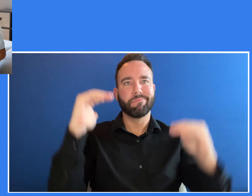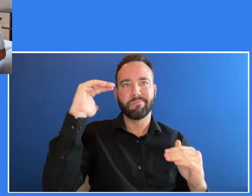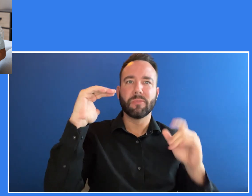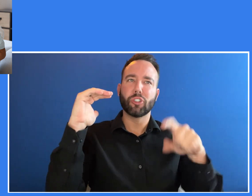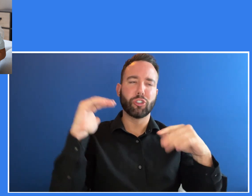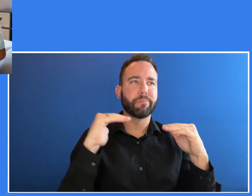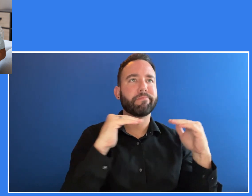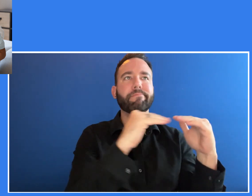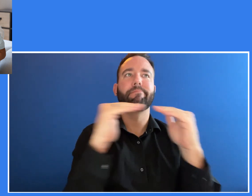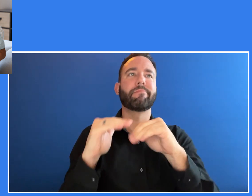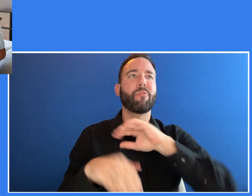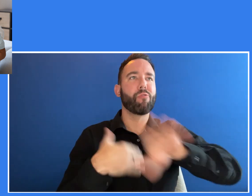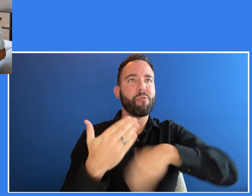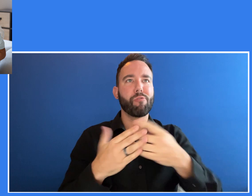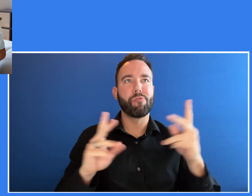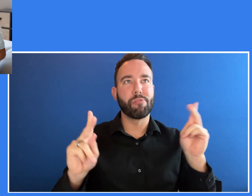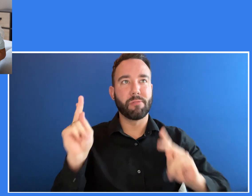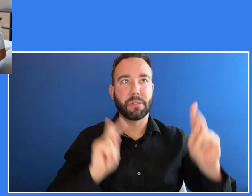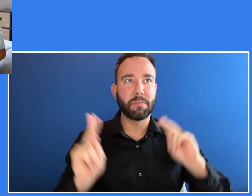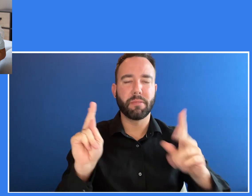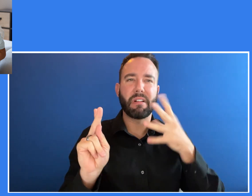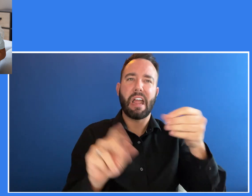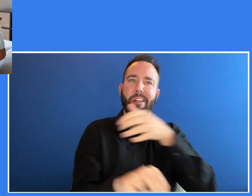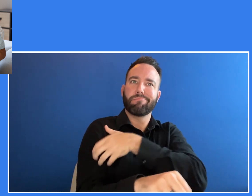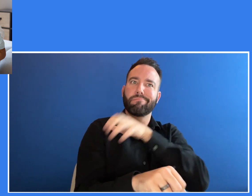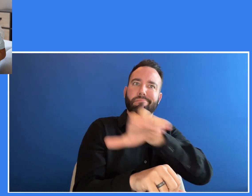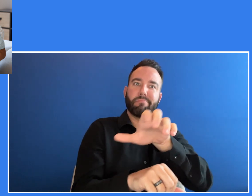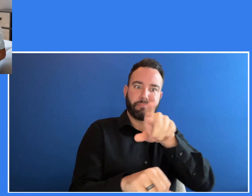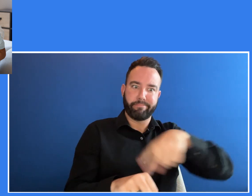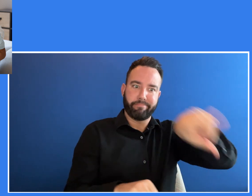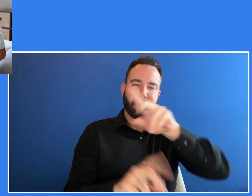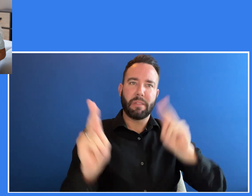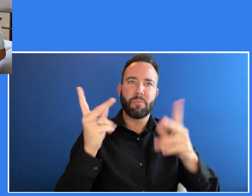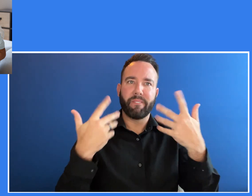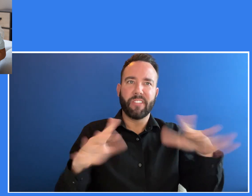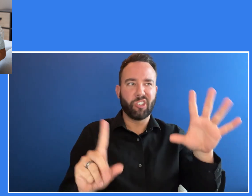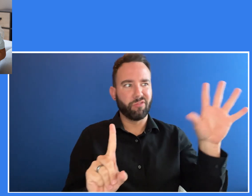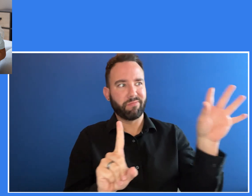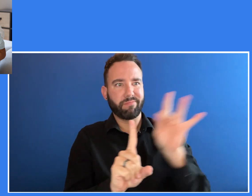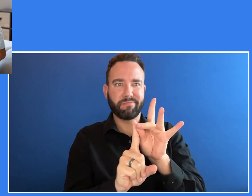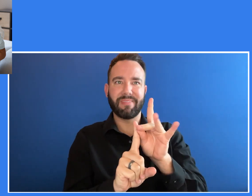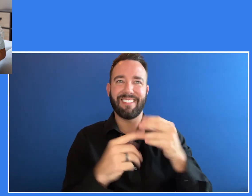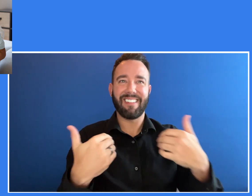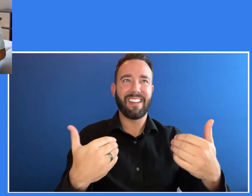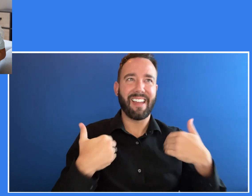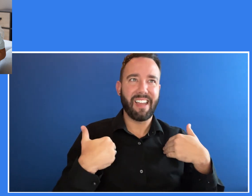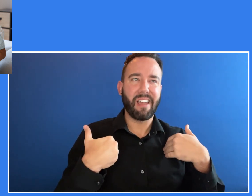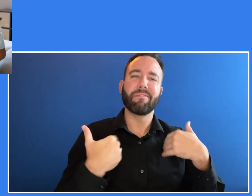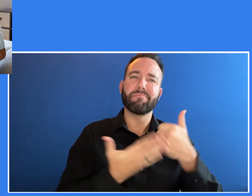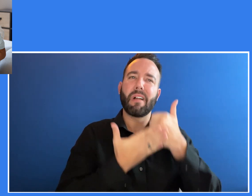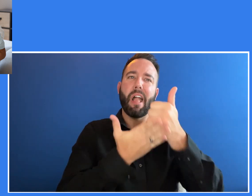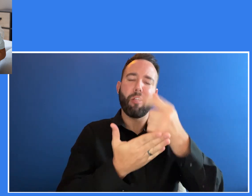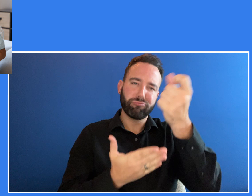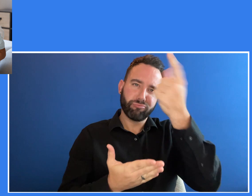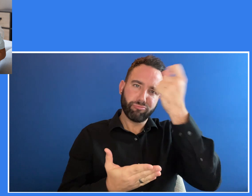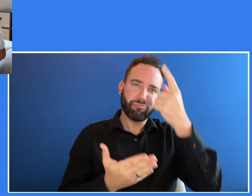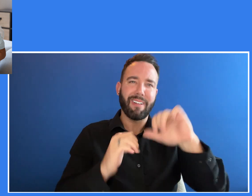y empoderar a las personas con anemia de células falciformes para que de manera segura notifiquen sus preocupaciones